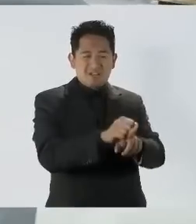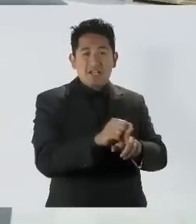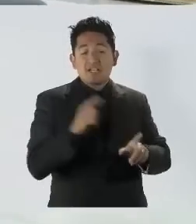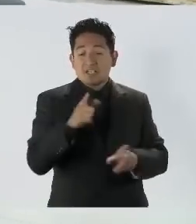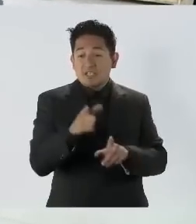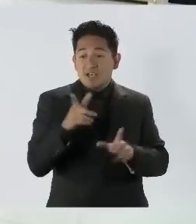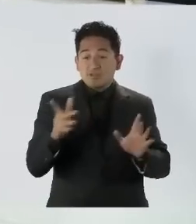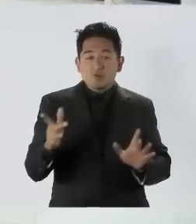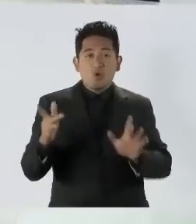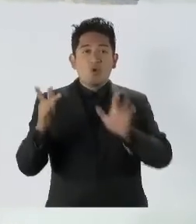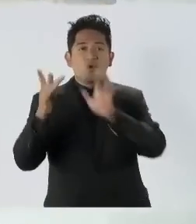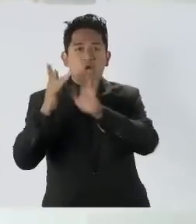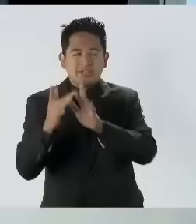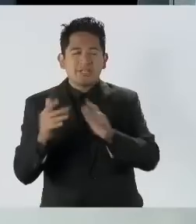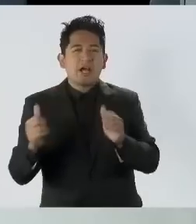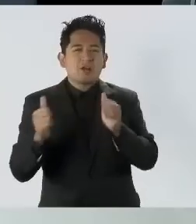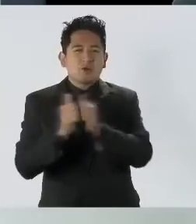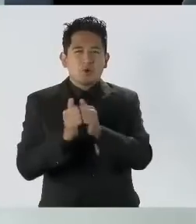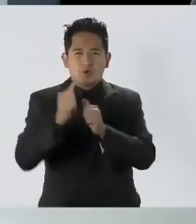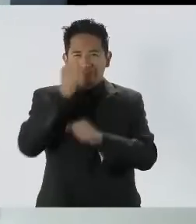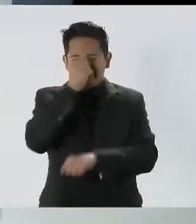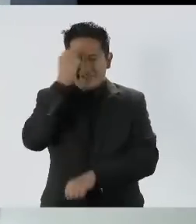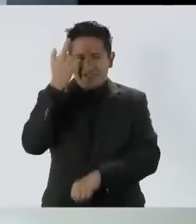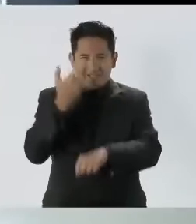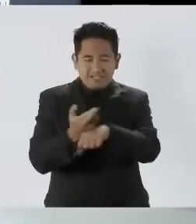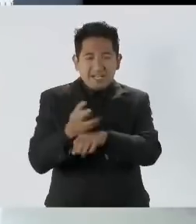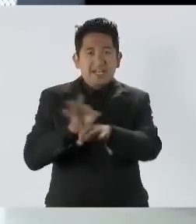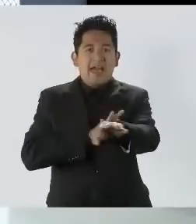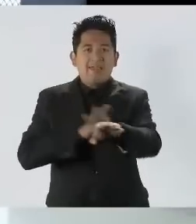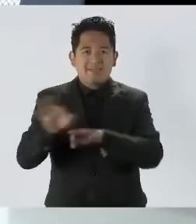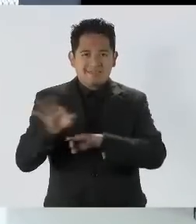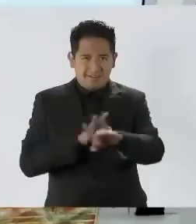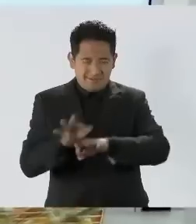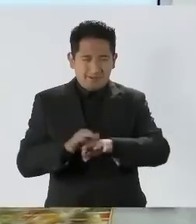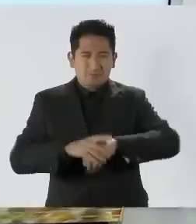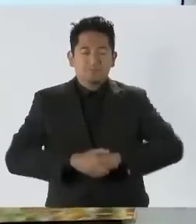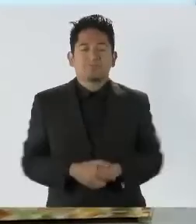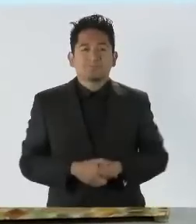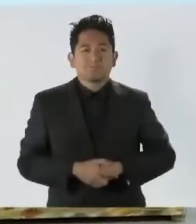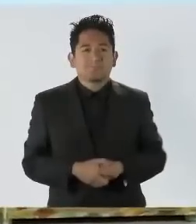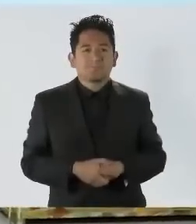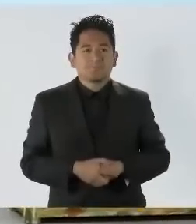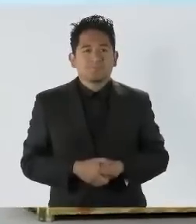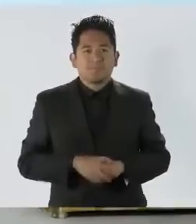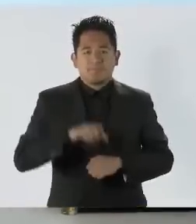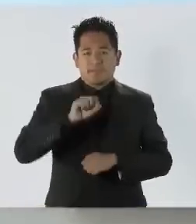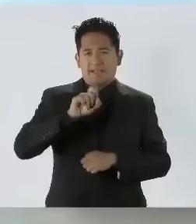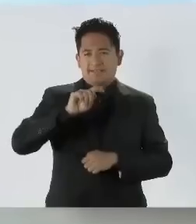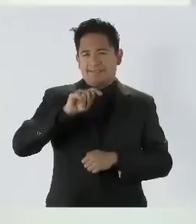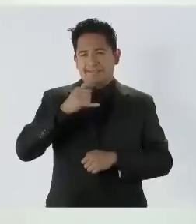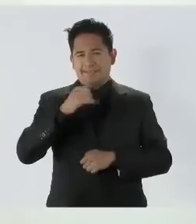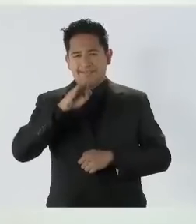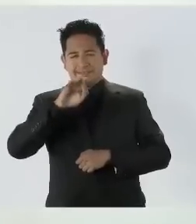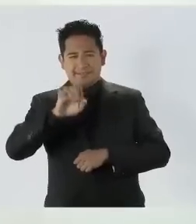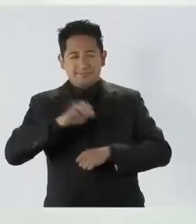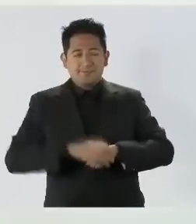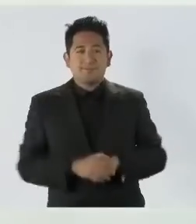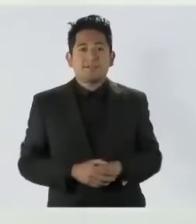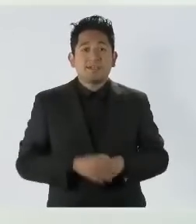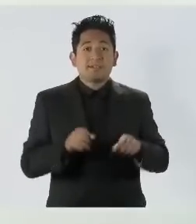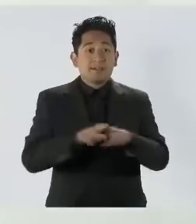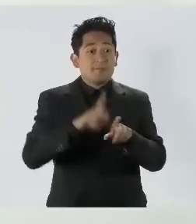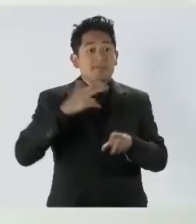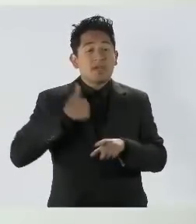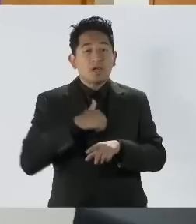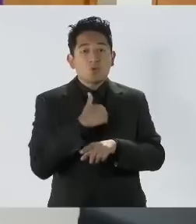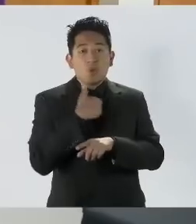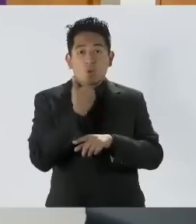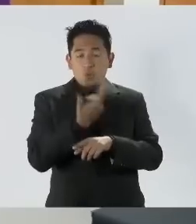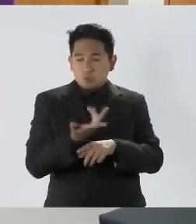a nivel Federal Seguiremos también impulsando las cooperativas como forma colectiva solidaria